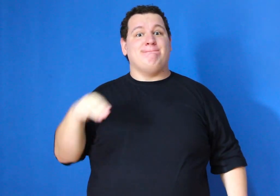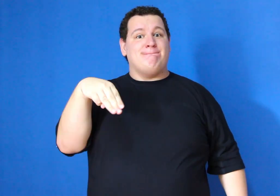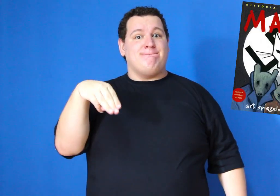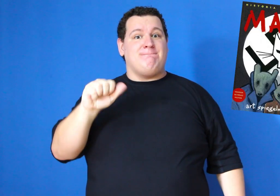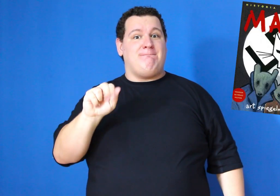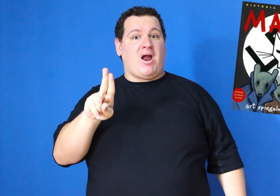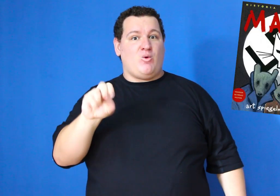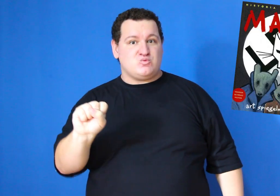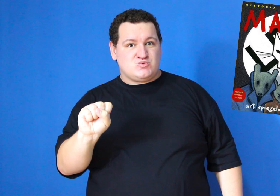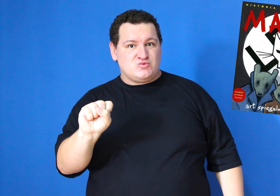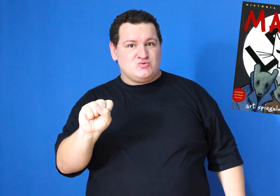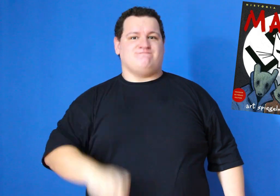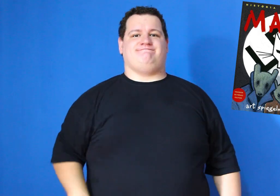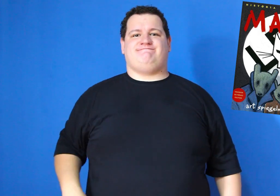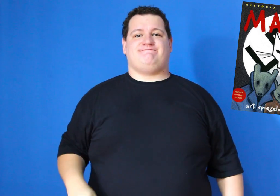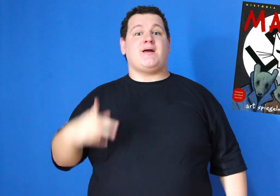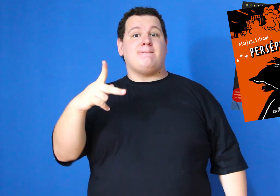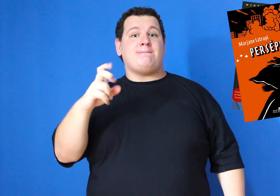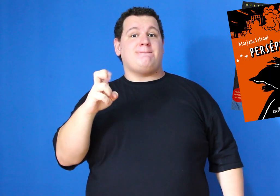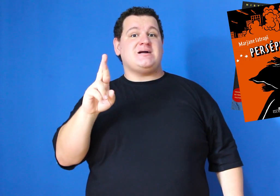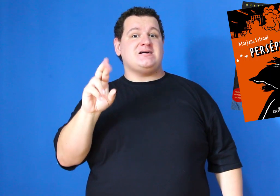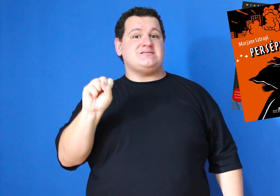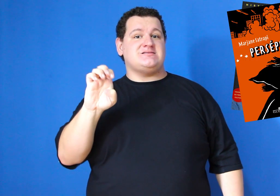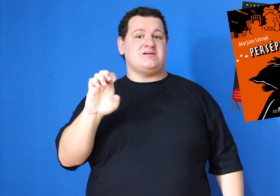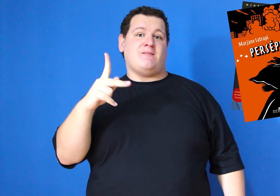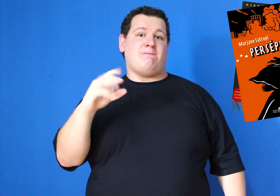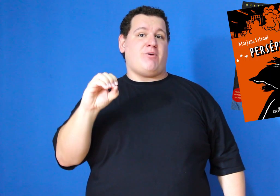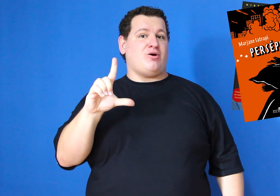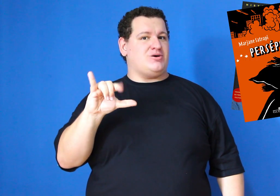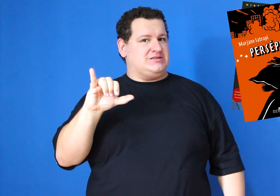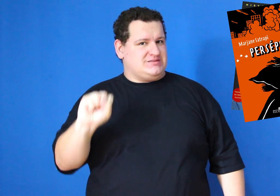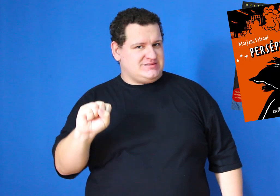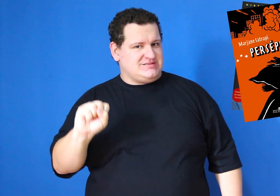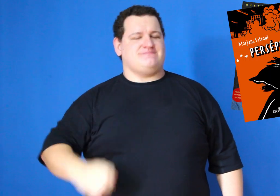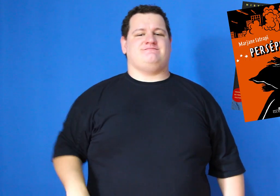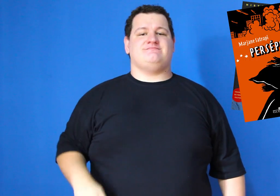Maus Persépolis